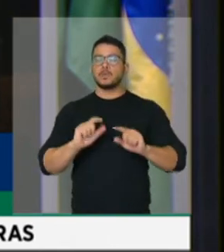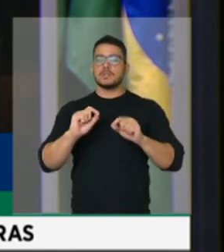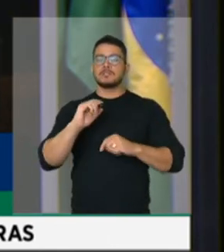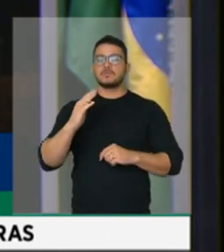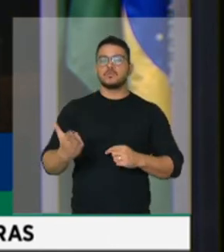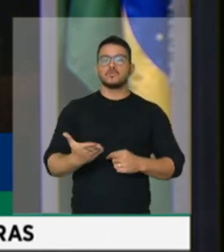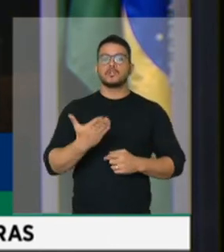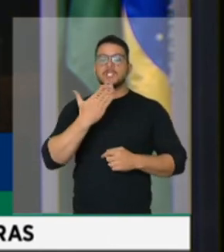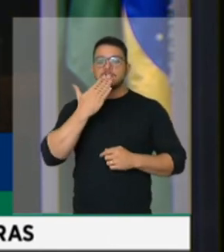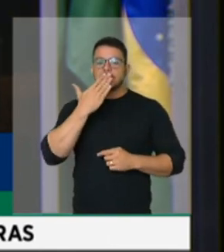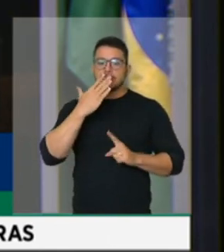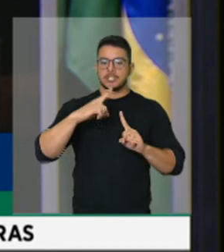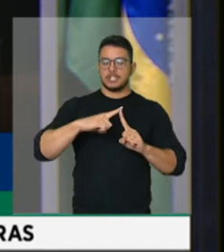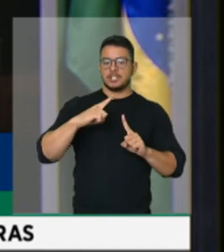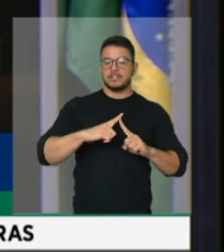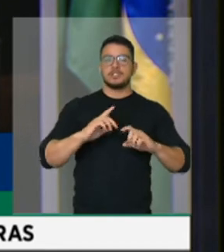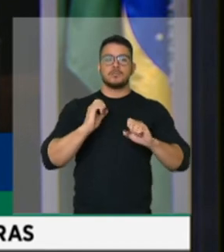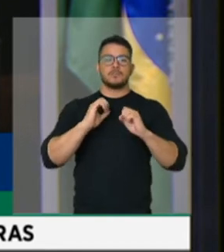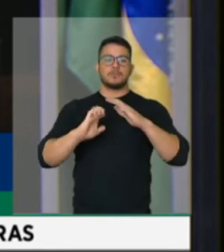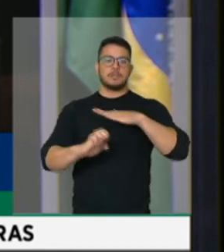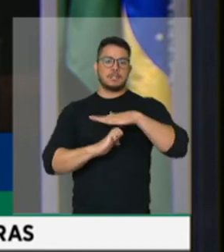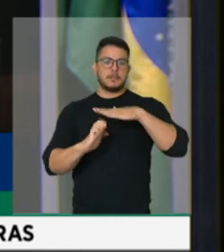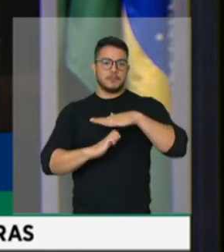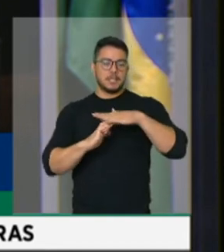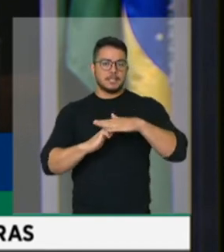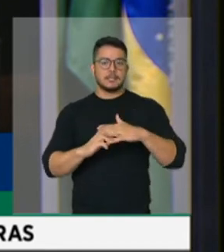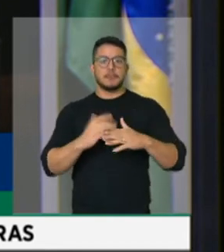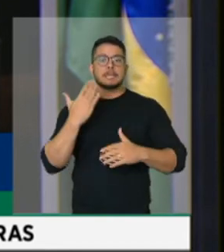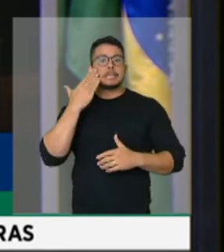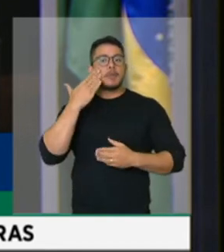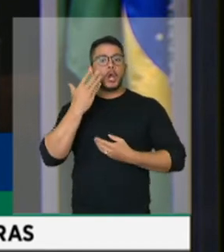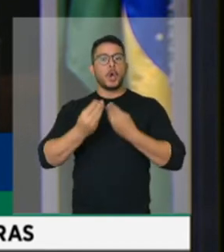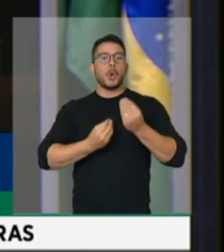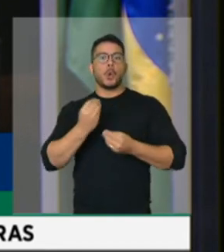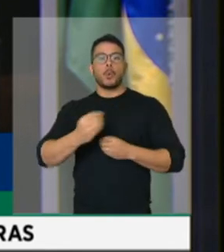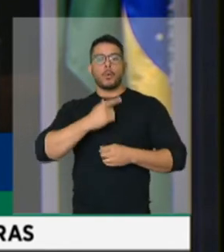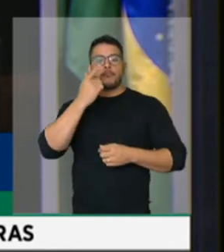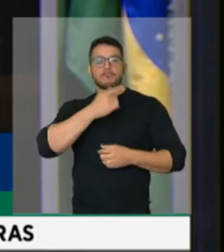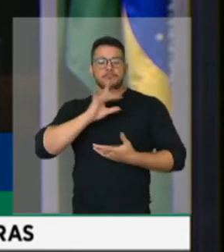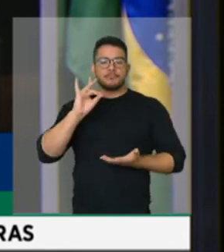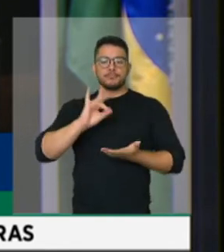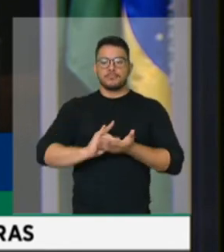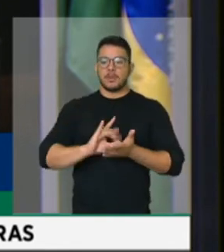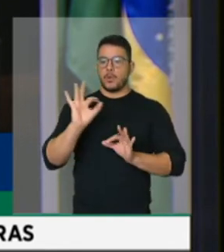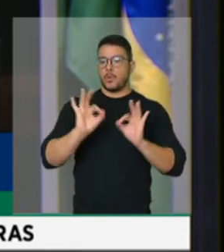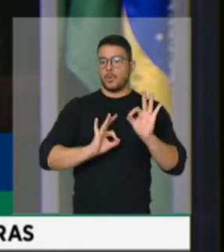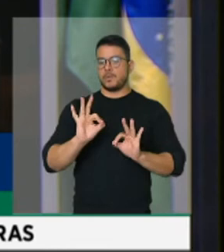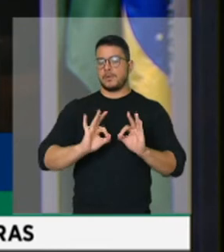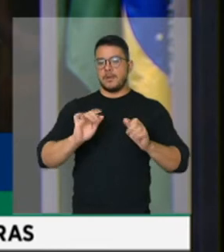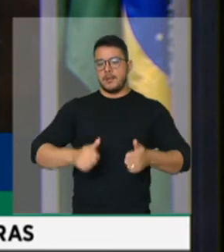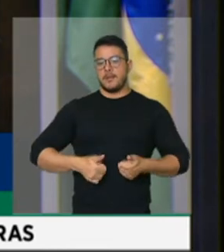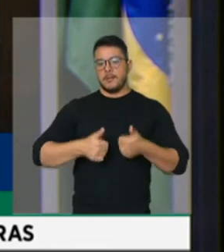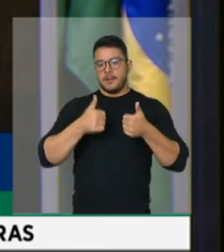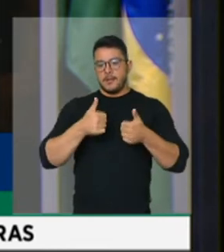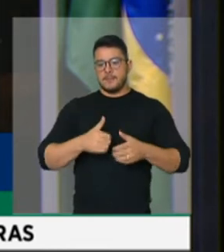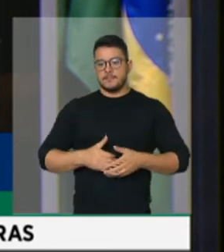VENDA NEGOCIADA E SEIS VENDA EMPREGADOS CONSUMIDORES PROVAVELMENTE A UM PREÇO SUBSIDIADO. AINDA SEGUNDO ESTUDO QUESTÕES PORTE DA